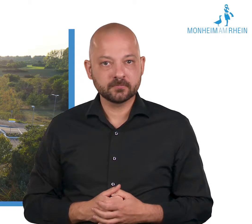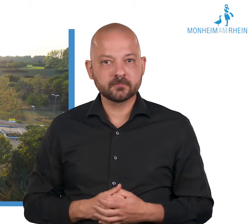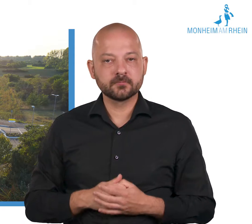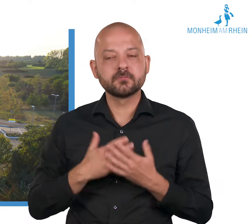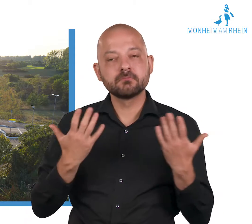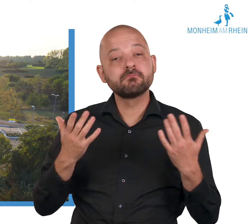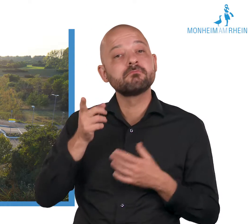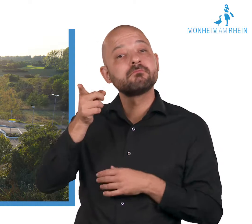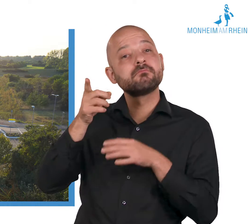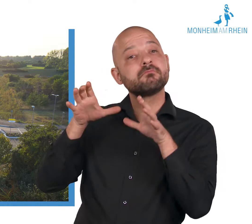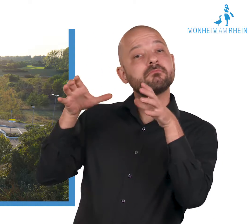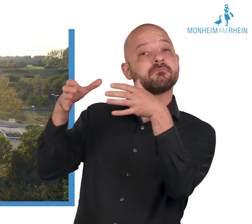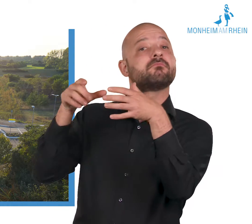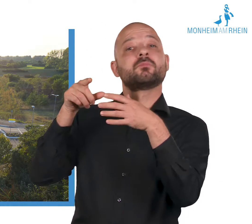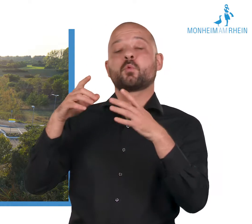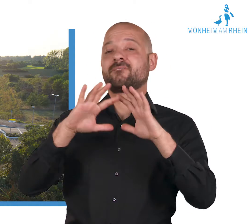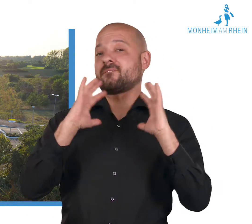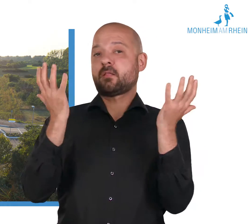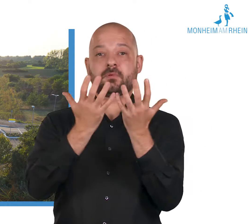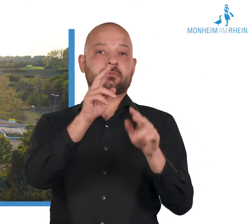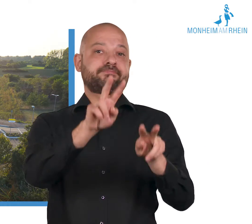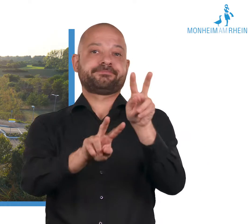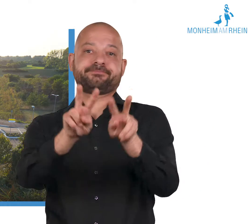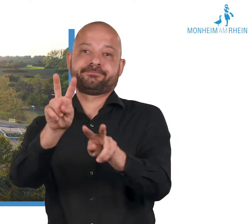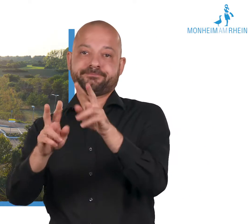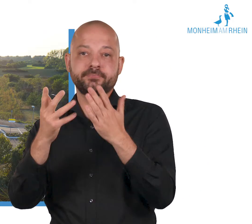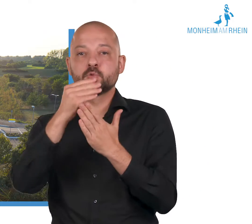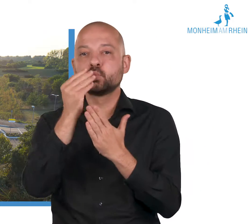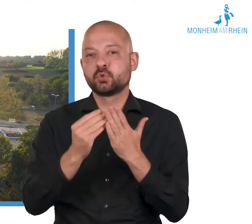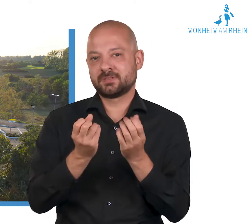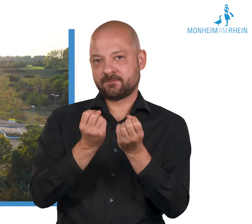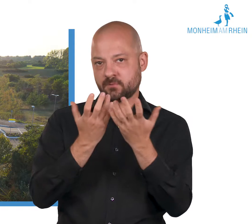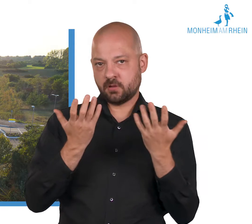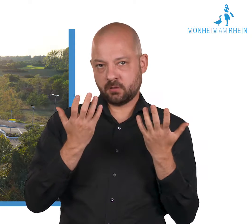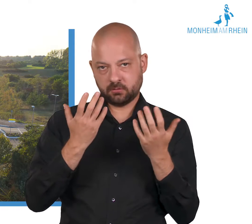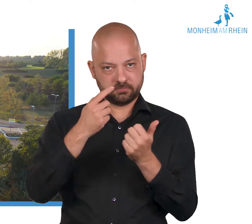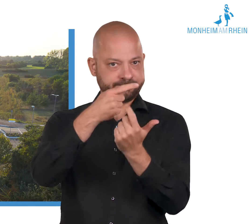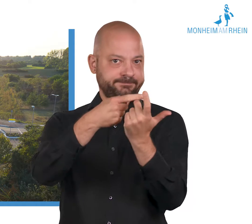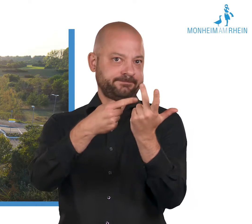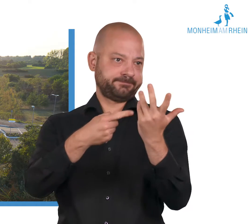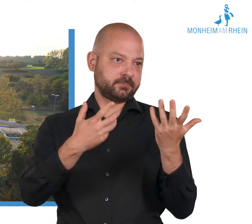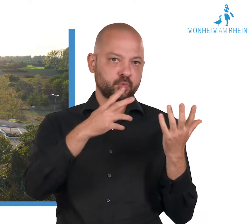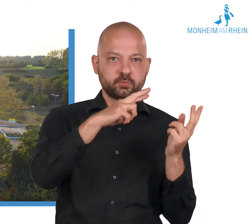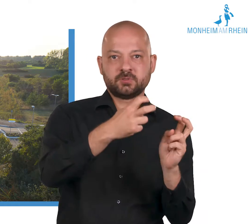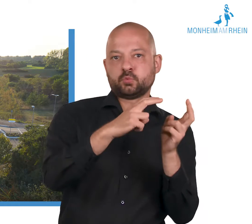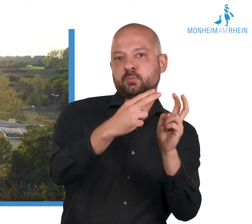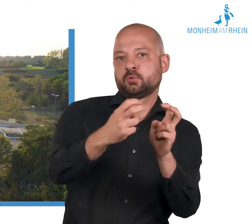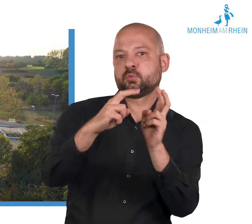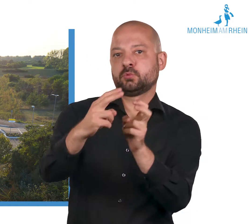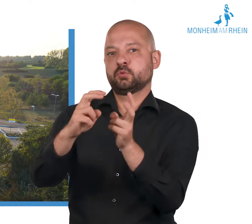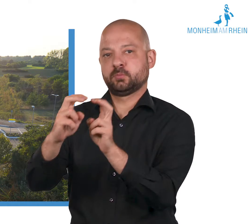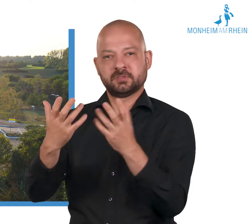Die Künstlergruppe hat weltweit zahlreiche Kunstwerke realisiert –